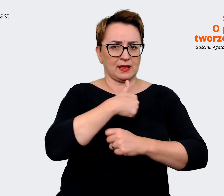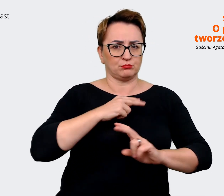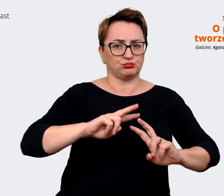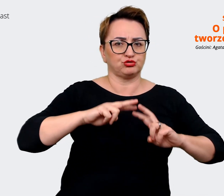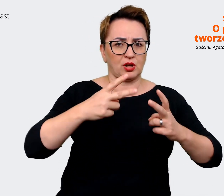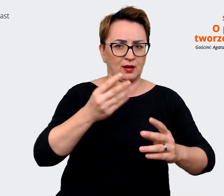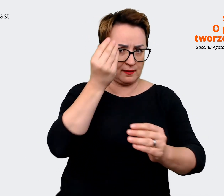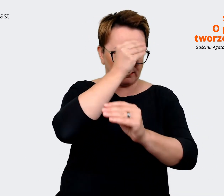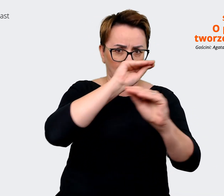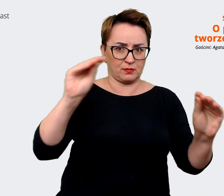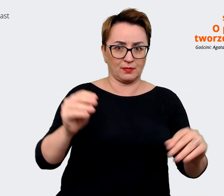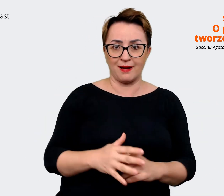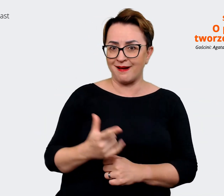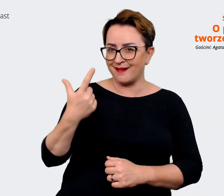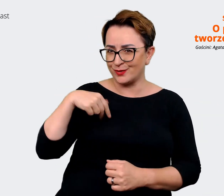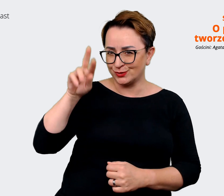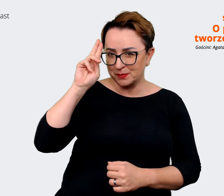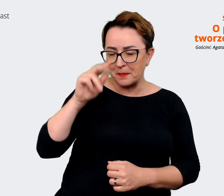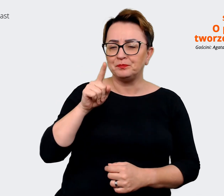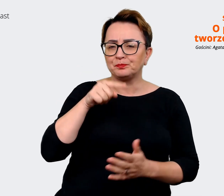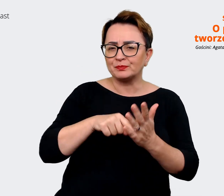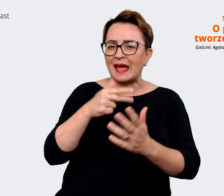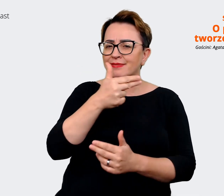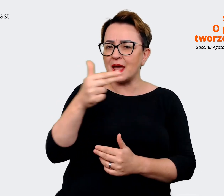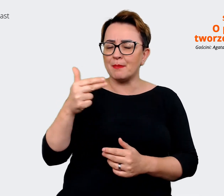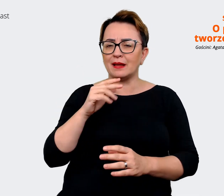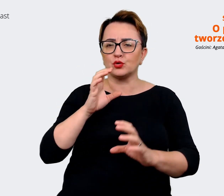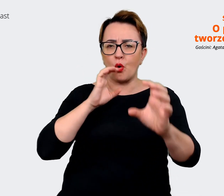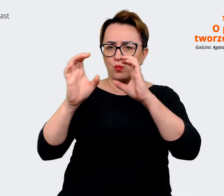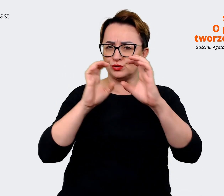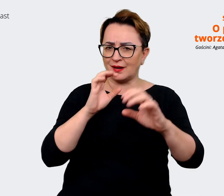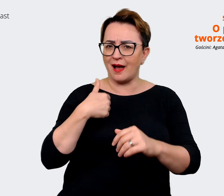Prowadzący: Rozumiem. No właśnie, a propos komunikacji, bo o to też chciałem zapytać,